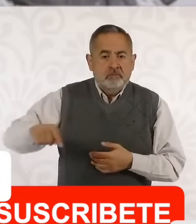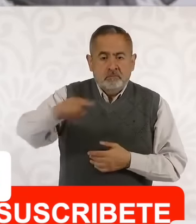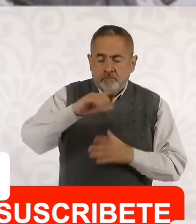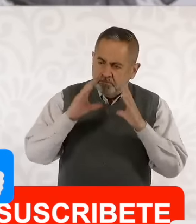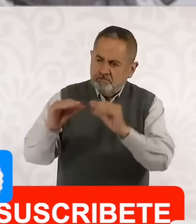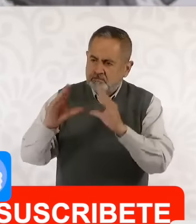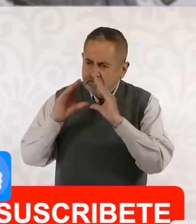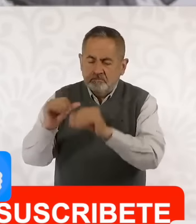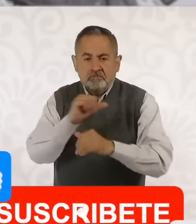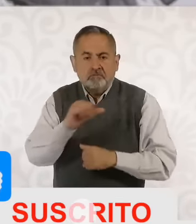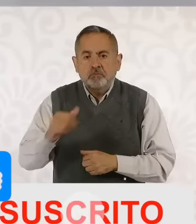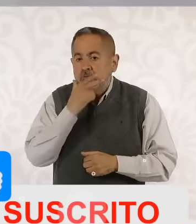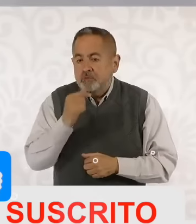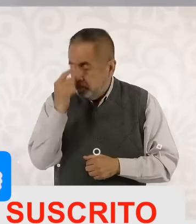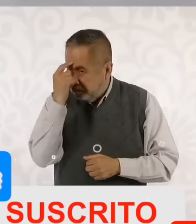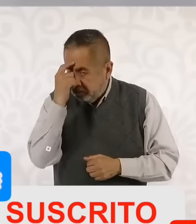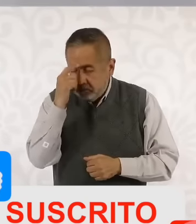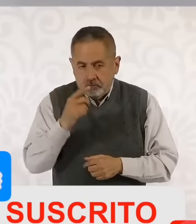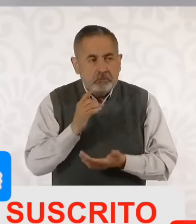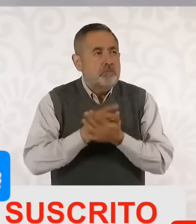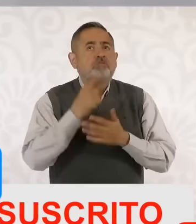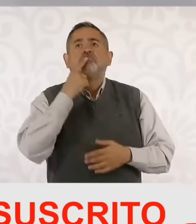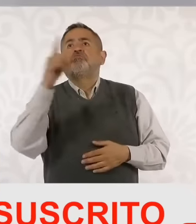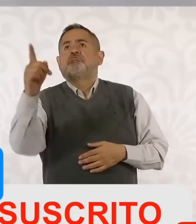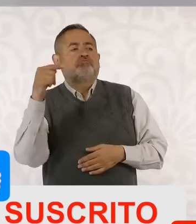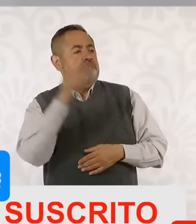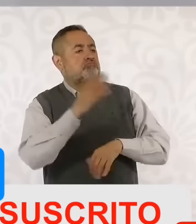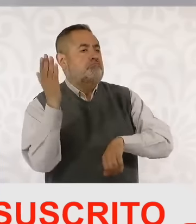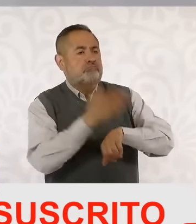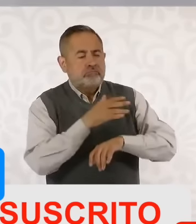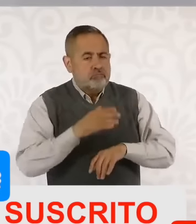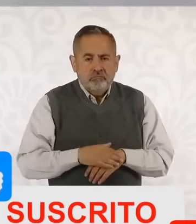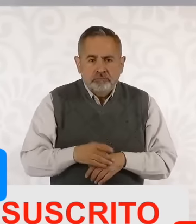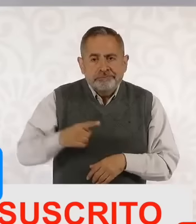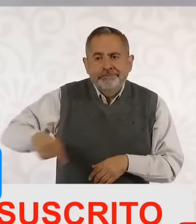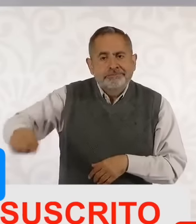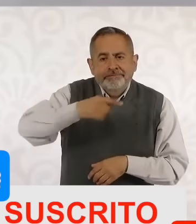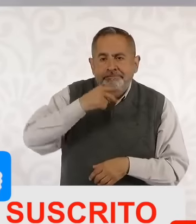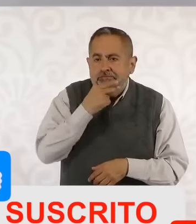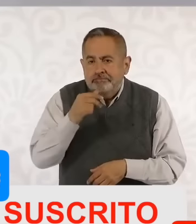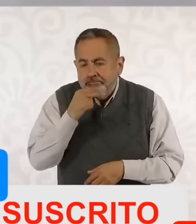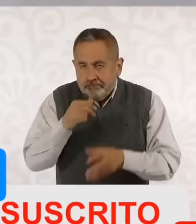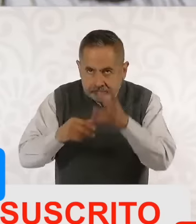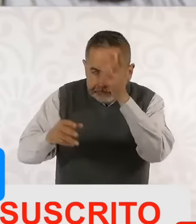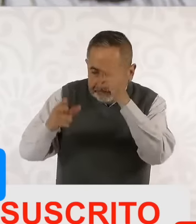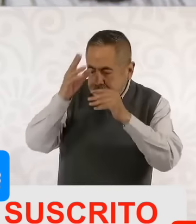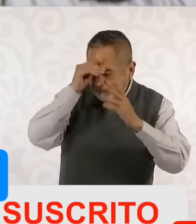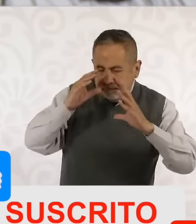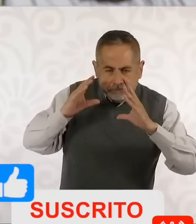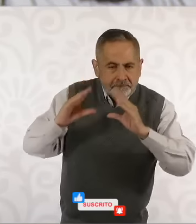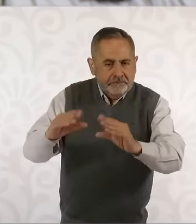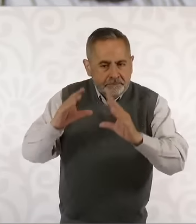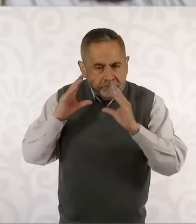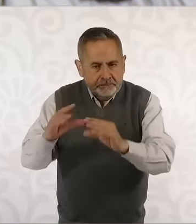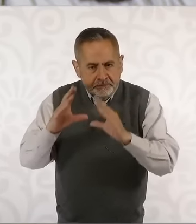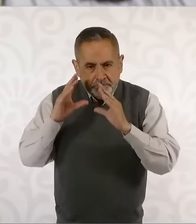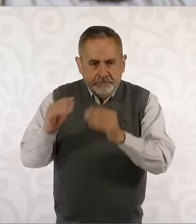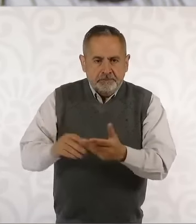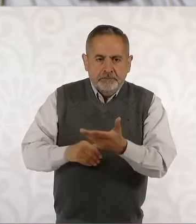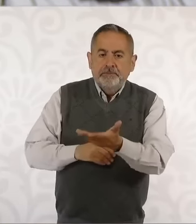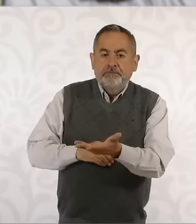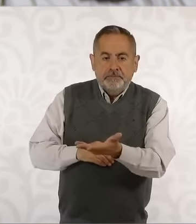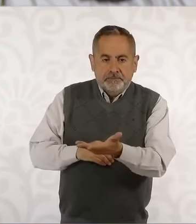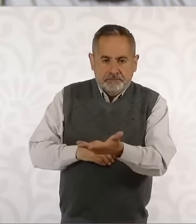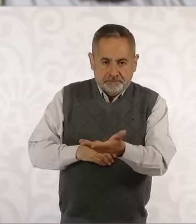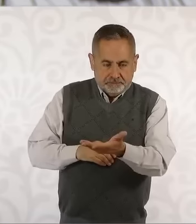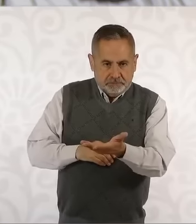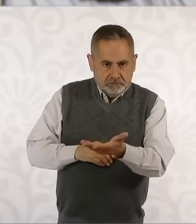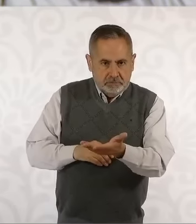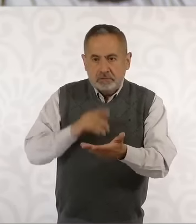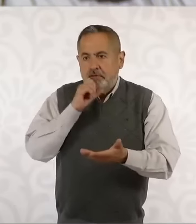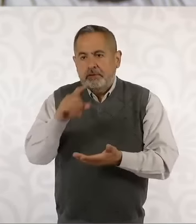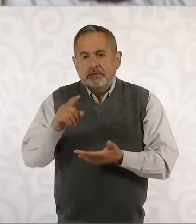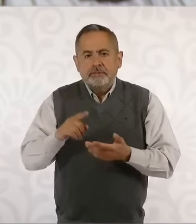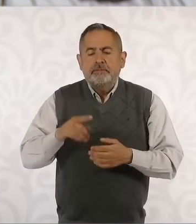no solamente la denuncia penal eh o pública eh y también el eh cómo presentas tu denuncia para que